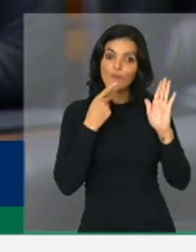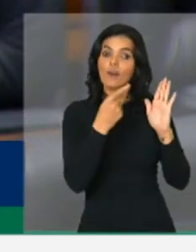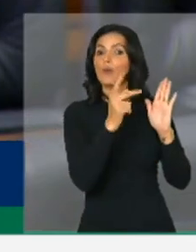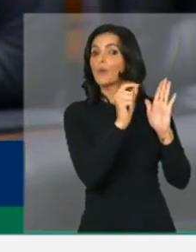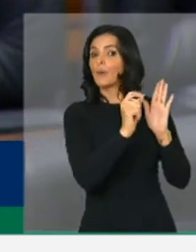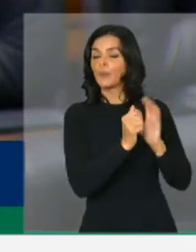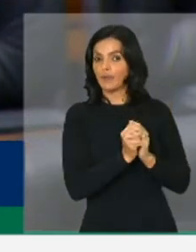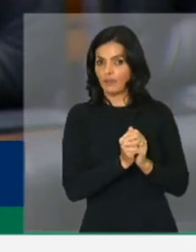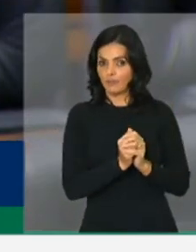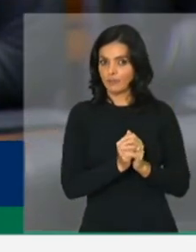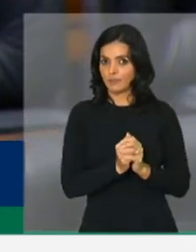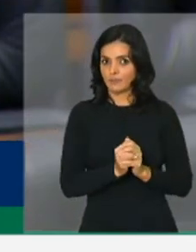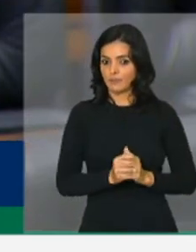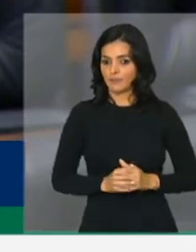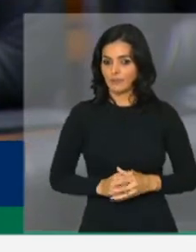FUNDOS NÃO FUNDAMENTAIS E MAIS DO QUE ISSO, A